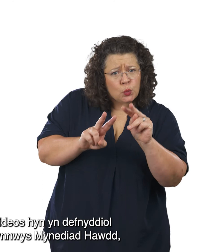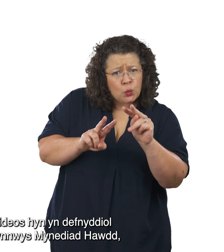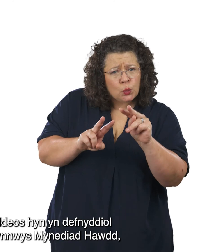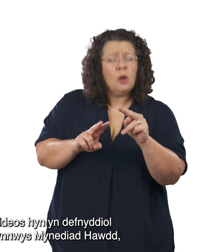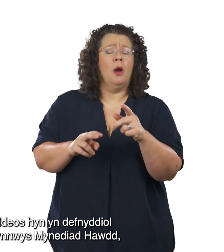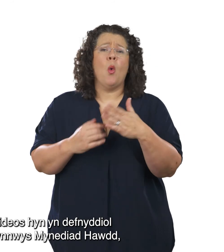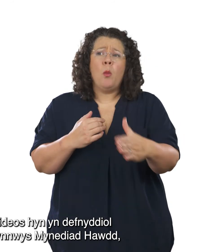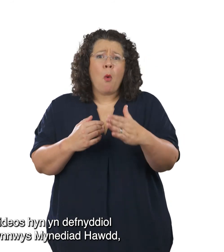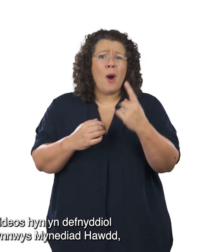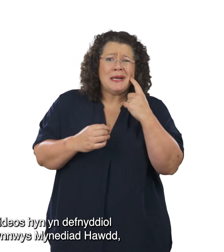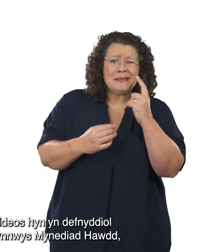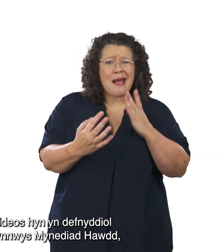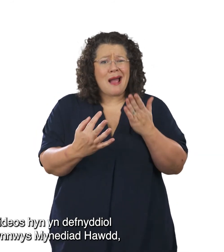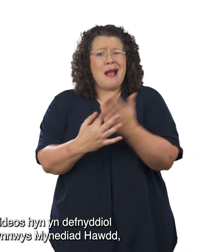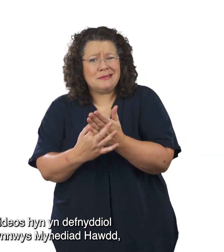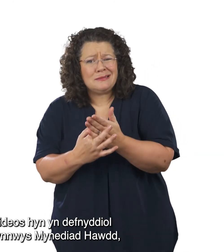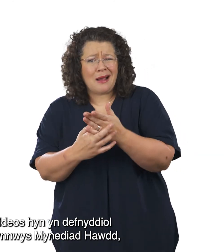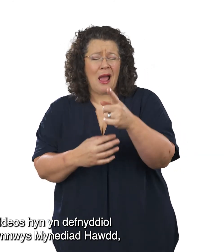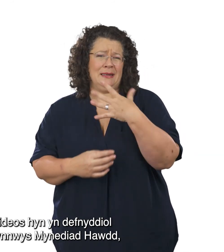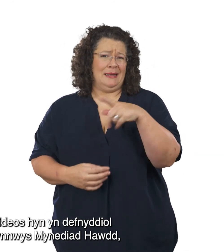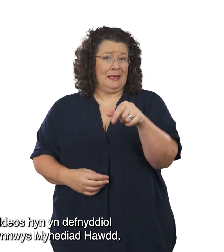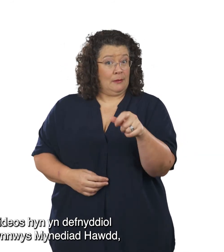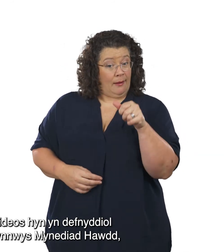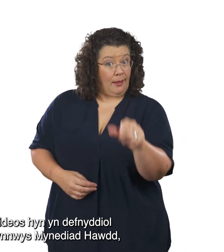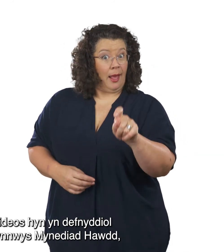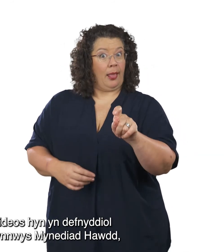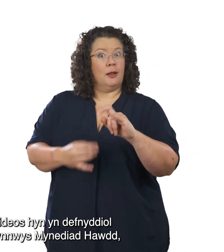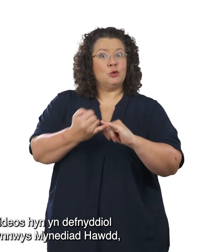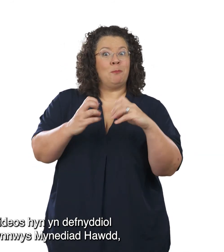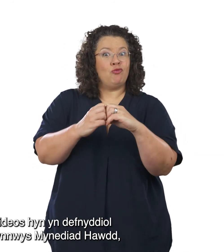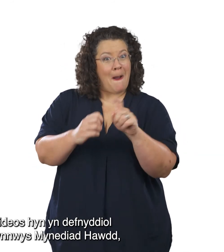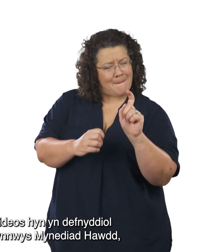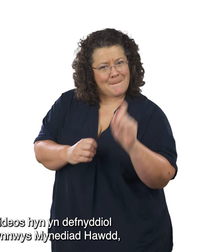Gobeithiwn bod y fideos hyn yn defnyddiol i chi. I gael mwy o gynnwys Mynediad Hawdd,